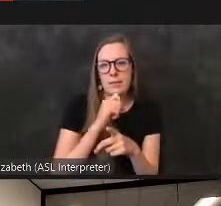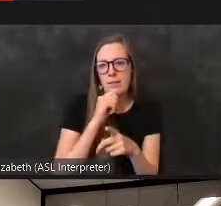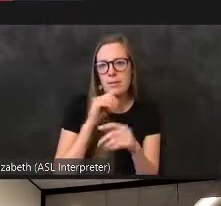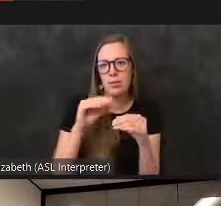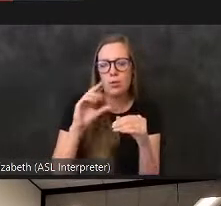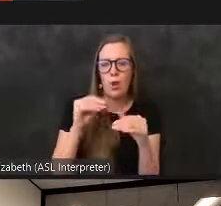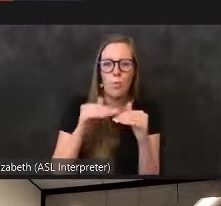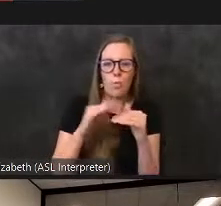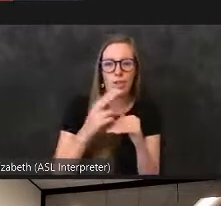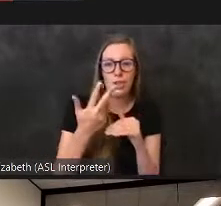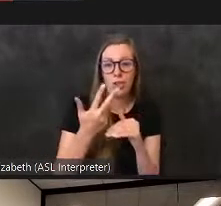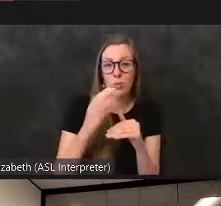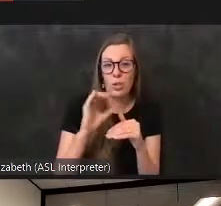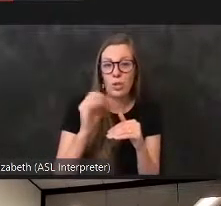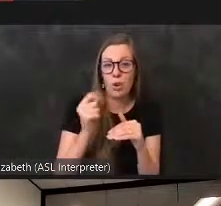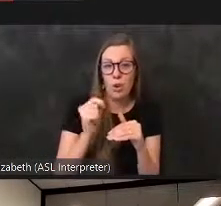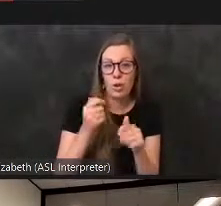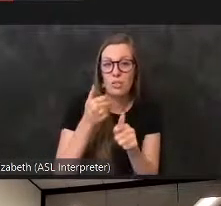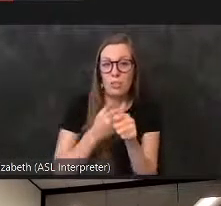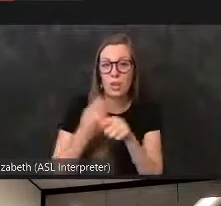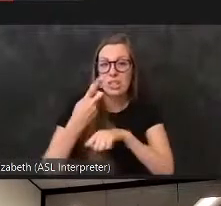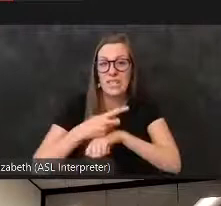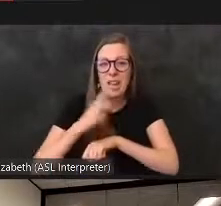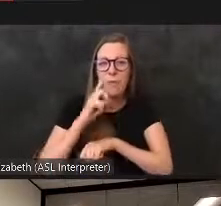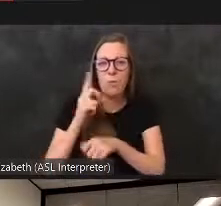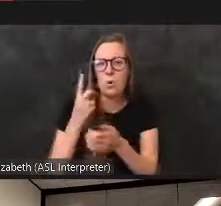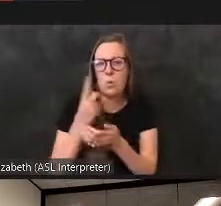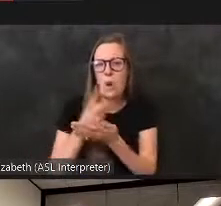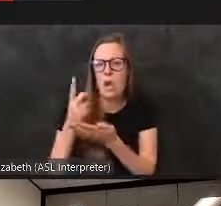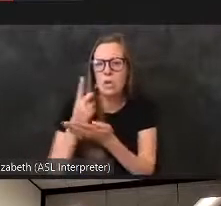tres cohortes o grupos por día, por lo menos por un par de semanas.